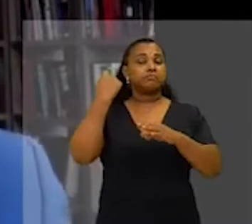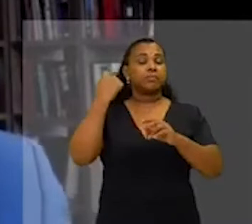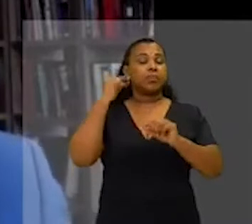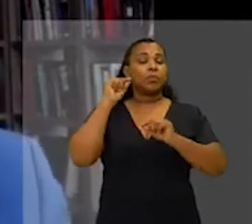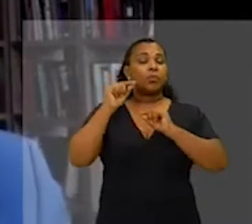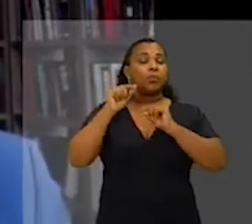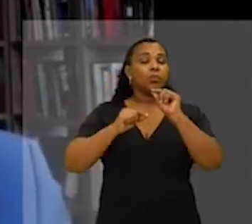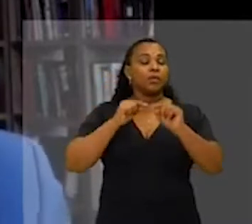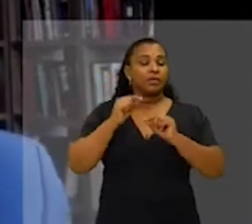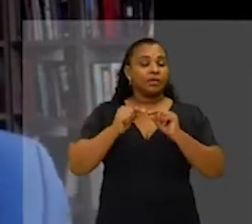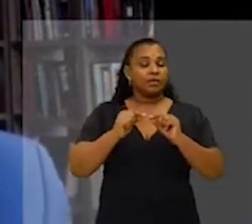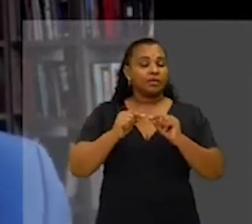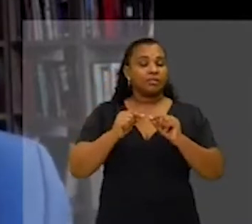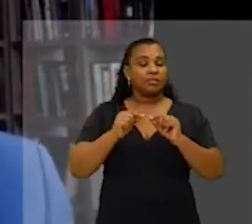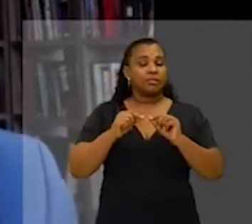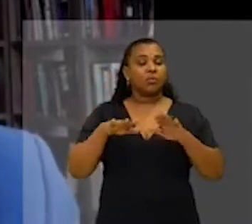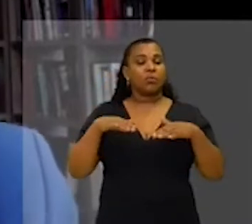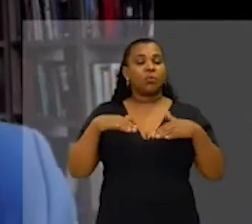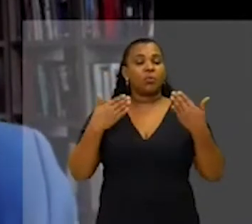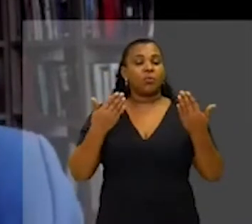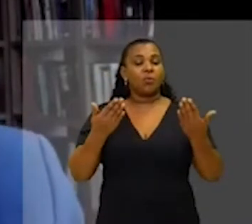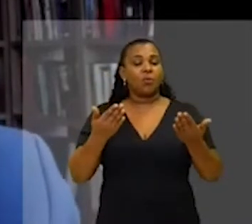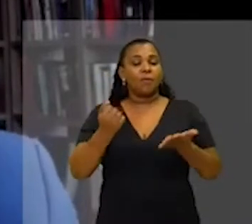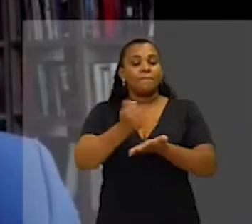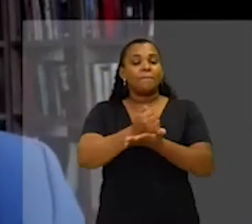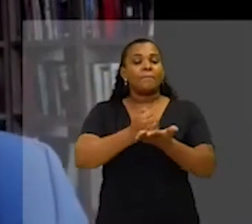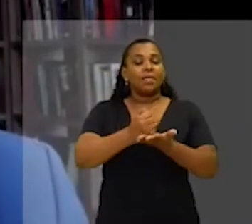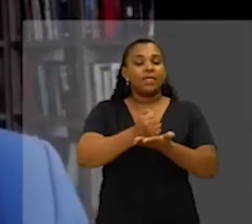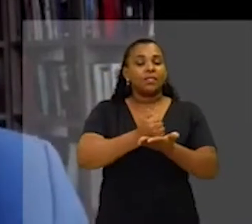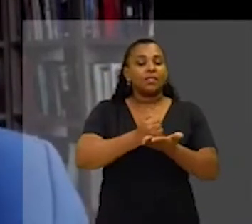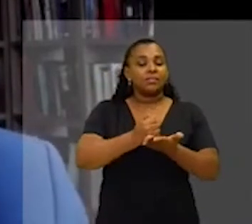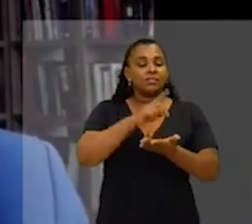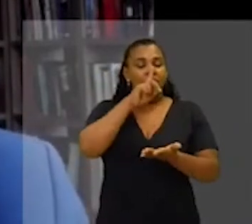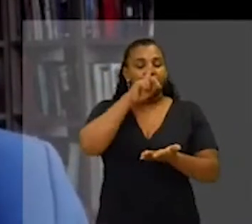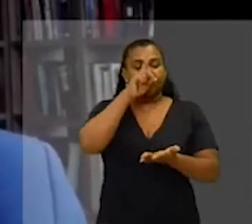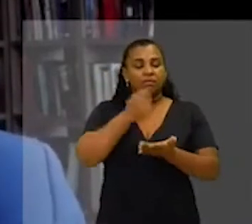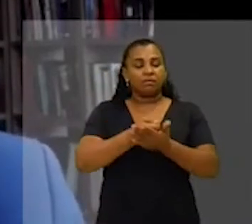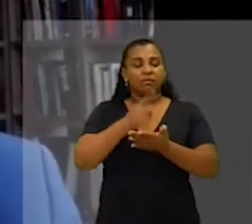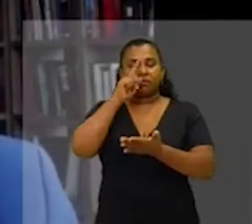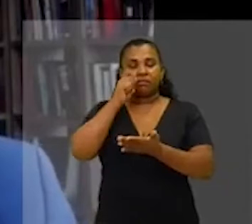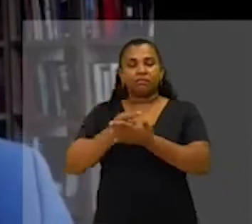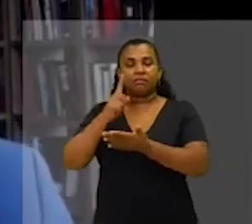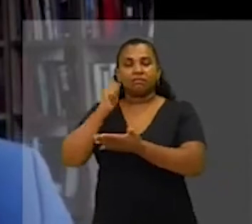são as balizas os parâmetros para decidir sobre essa matéria Então esse é o primeiro ponto que